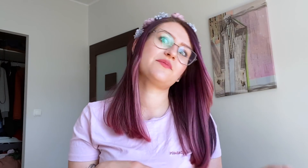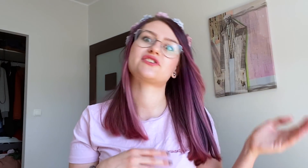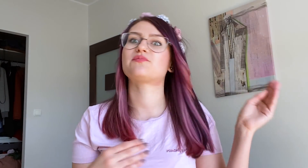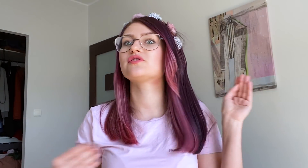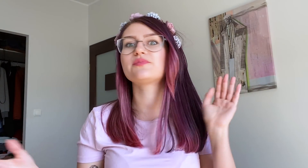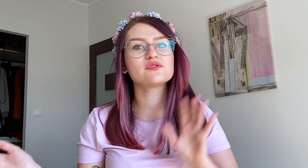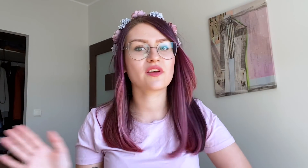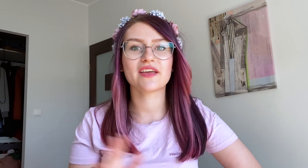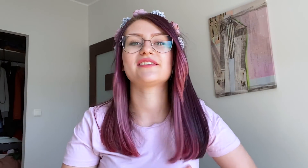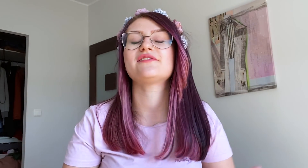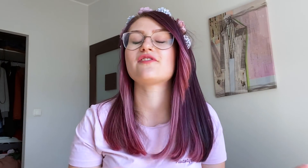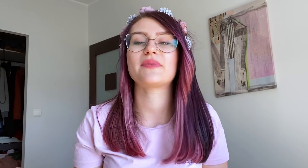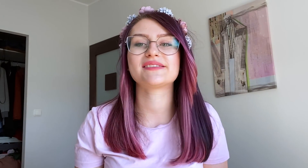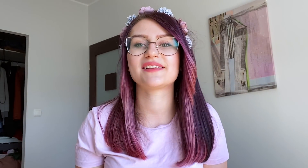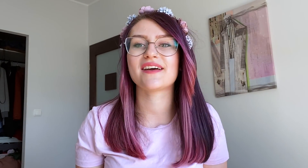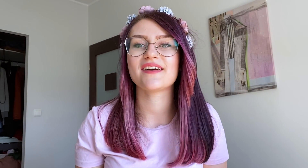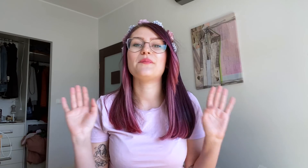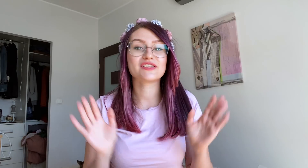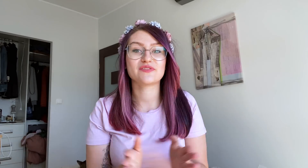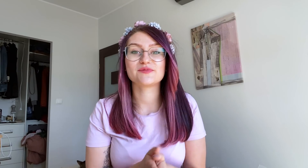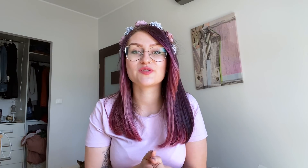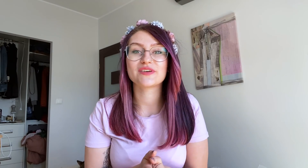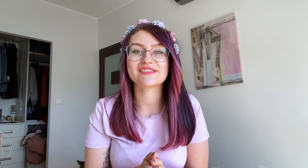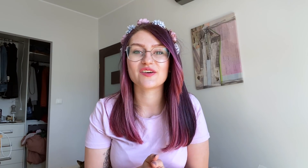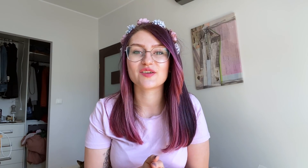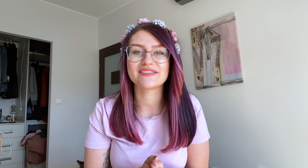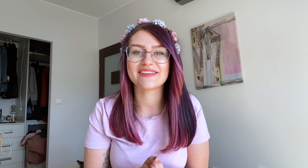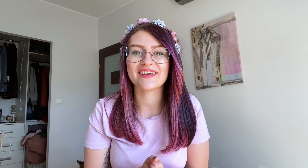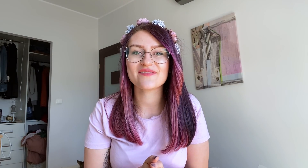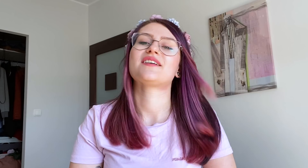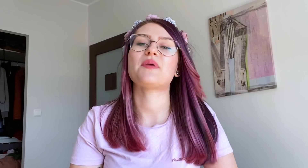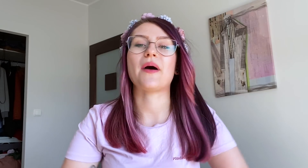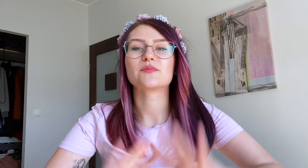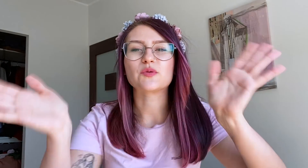Tam jeszcze podopisuję jakieś informacje. Bardzo Wam dziękuję za oglądanie. Pa pa.